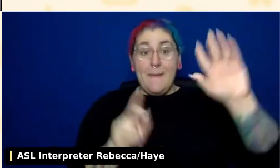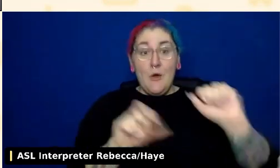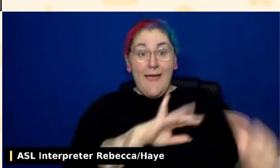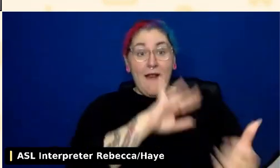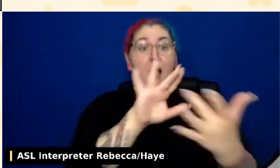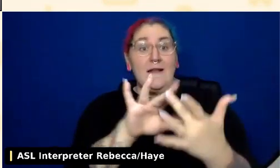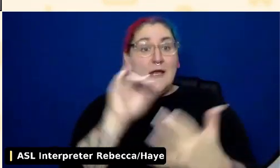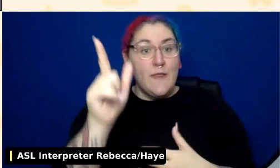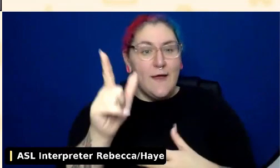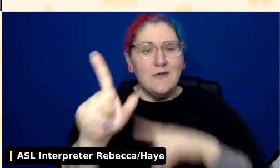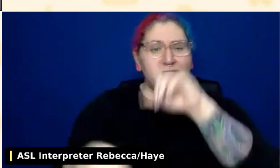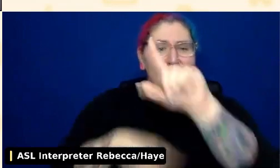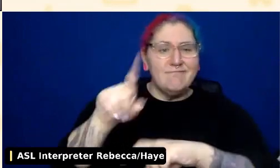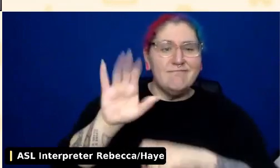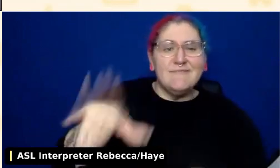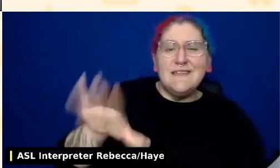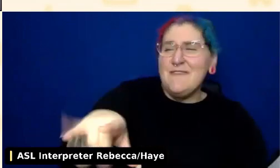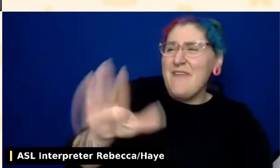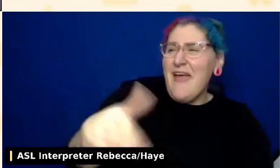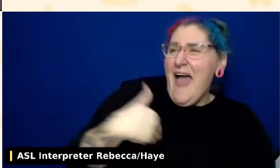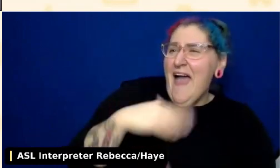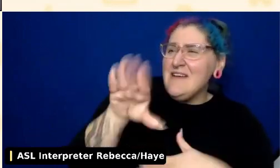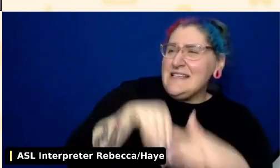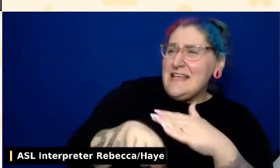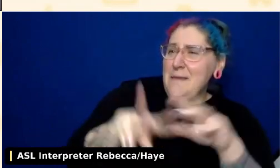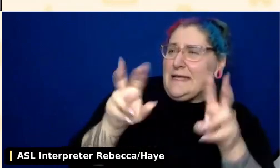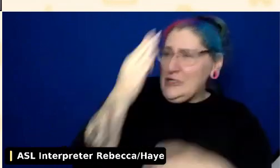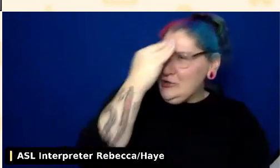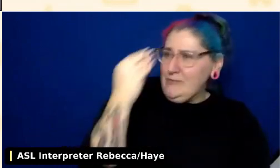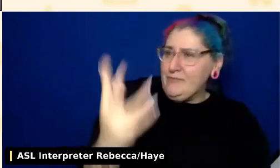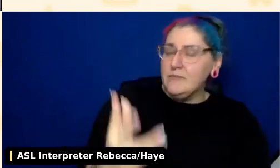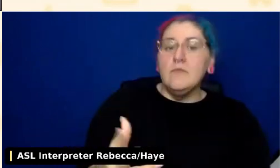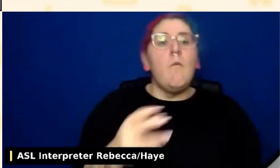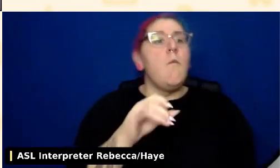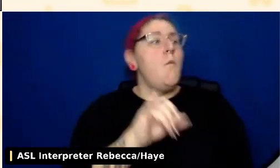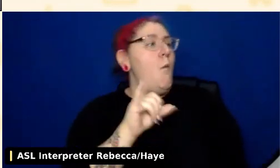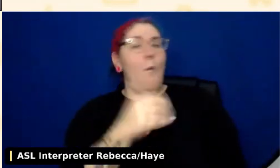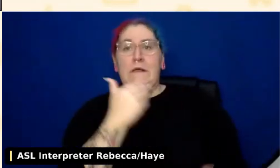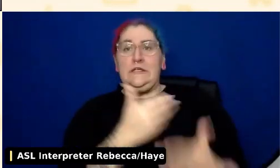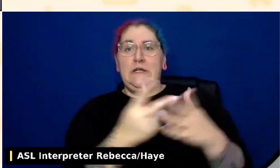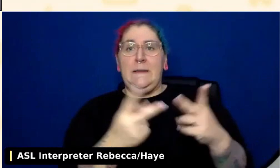Como dije al principio, tienes, por ejemplo, orden de encabezado y texto alternativo de imagen.